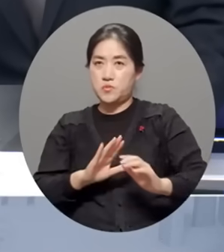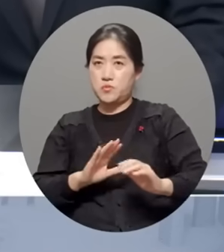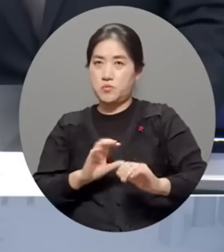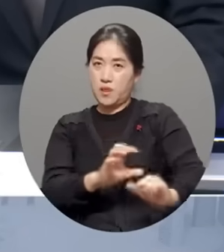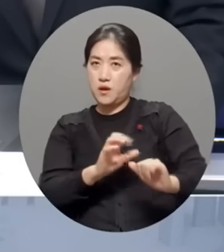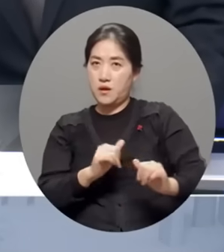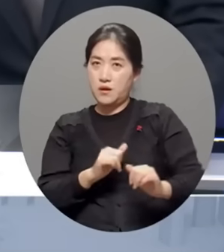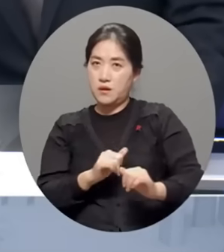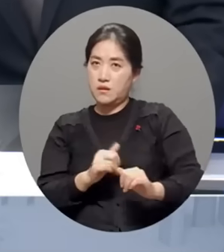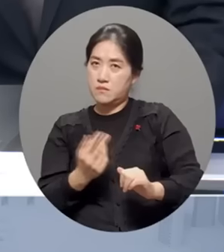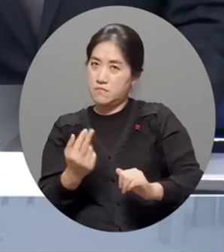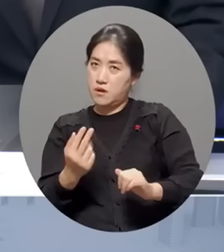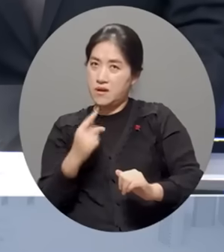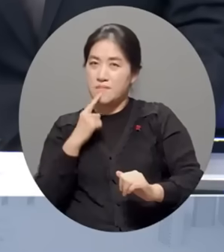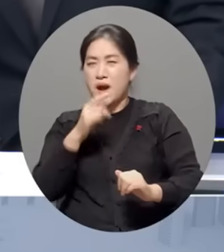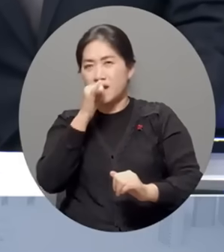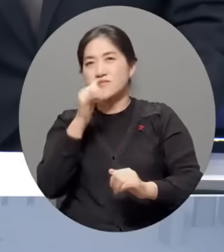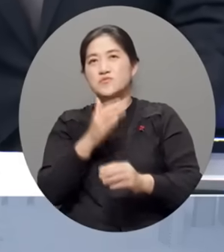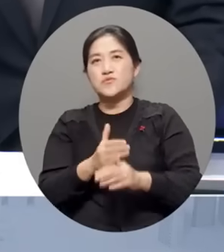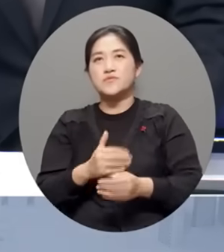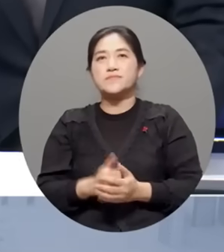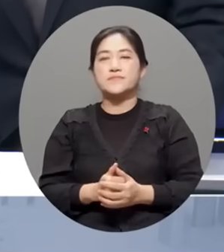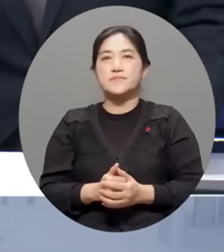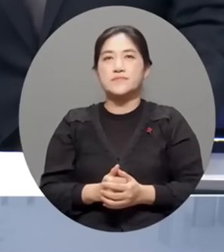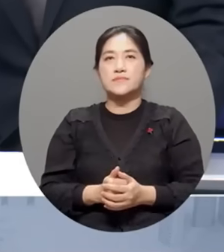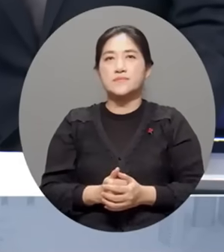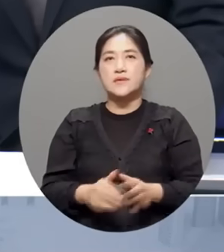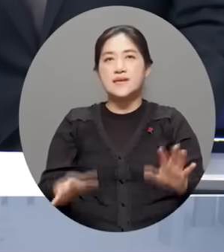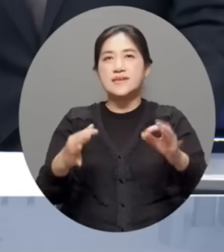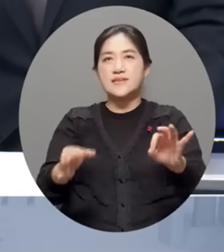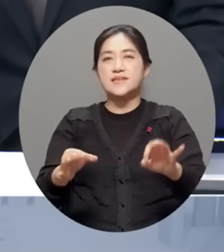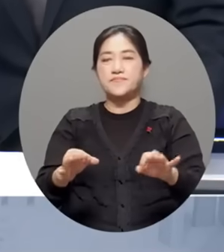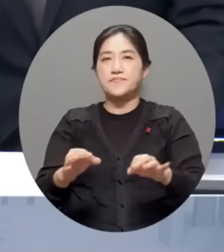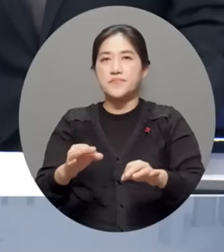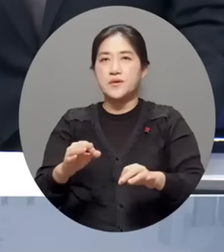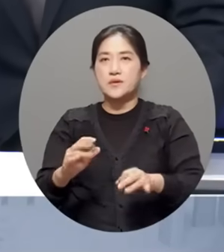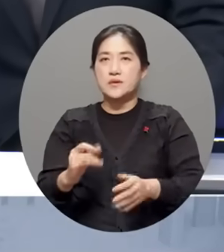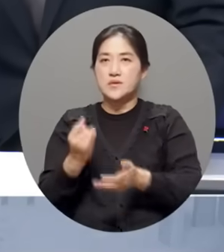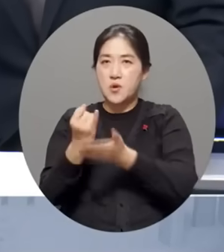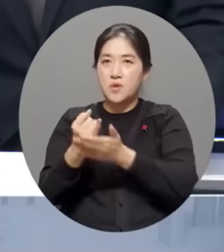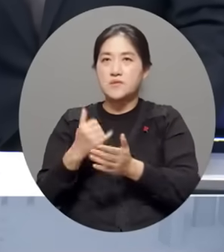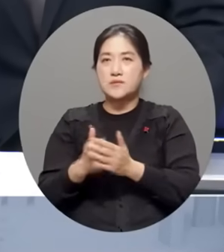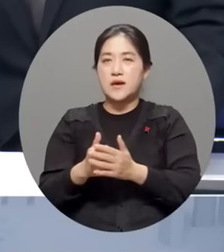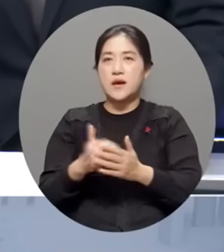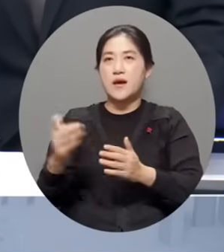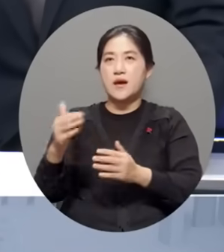위원장의 입지를 사전에 제한한 것 아니냐는 그런 반대적인 해석도 가능한 건데요.